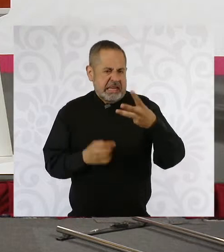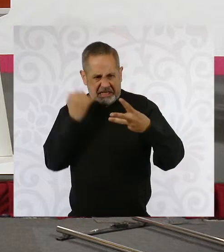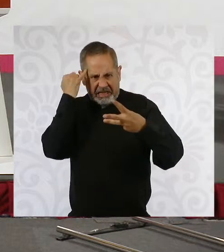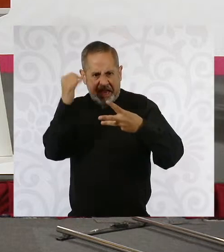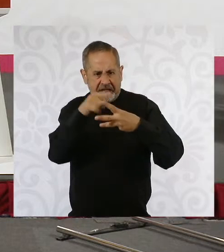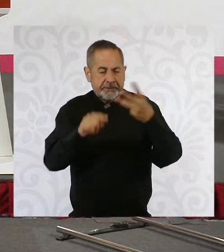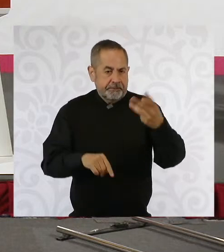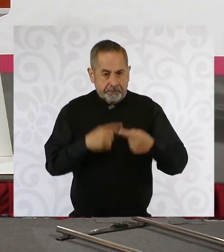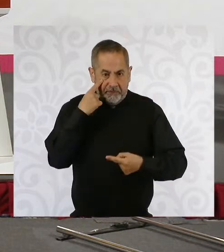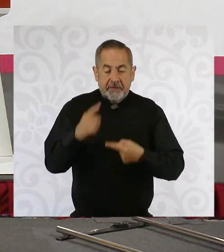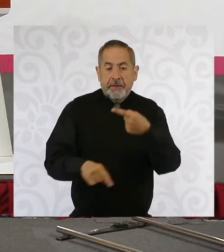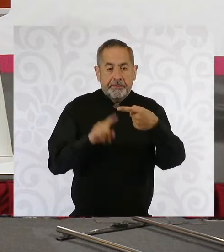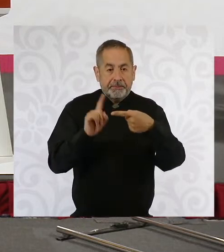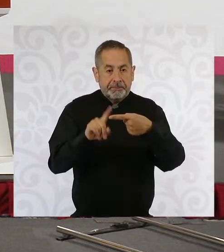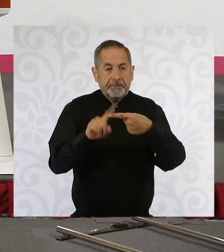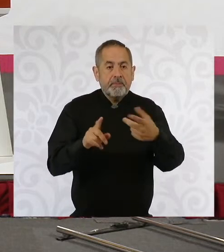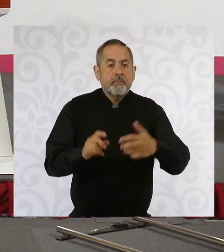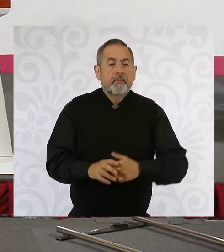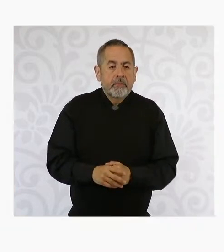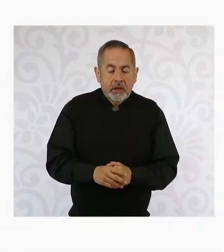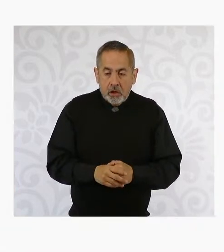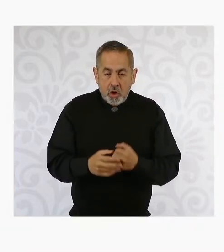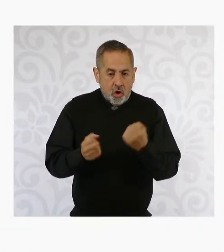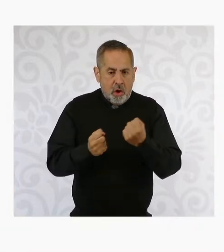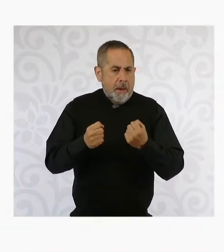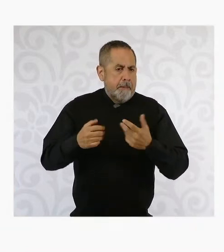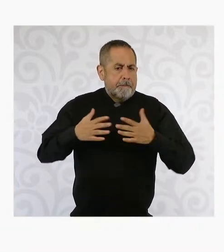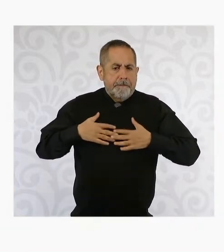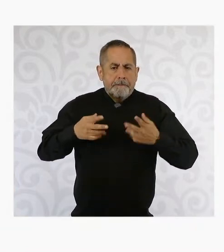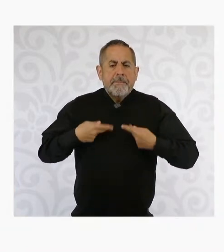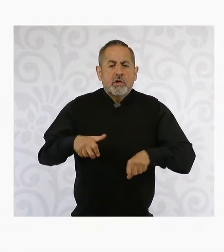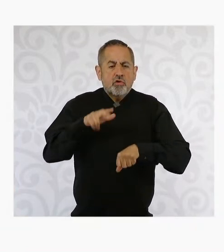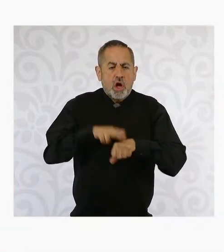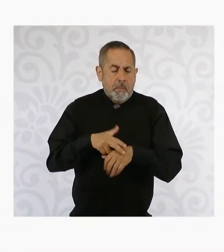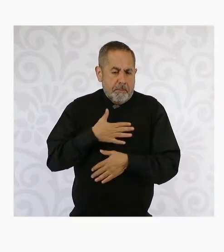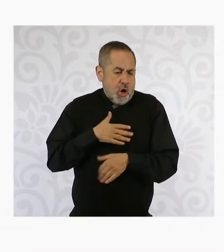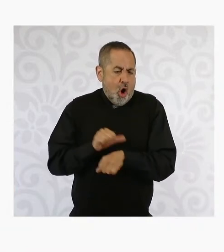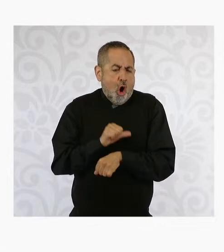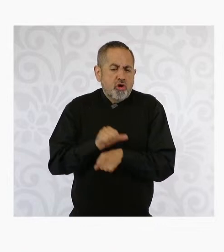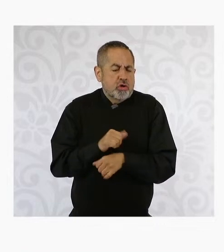la primera una solución de movilidad personal un producto para los jóvenes que requieren un